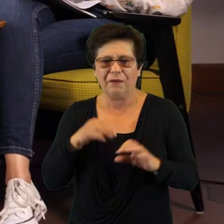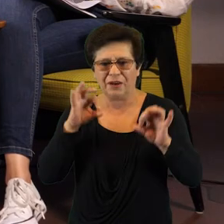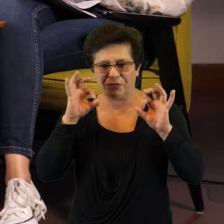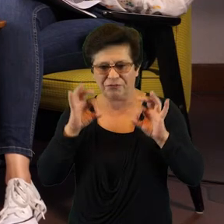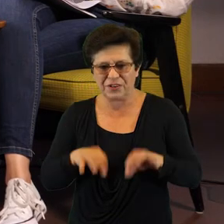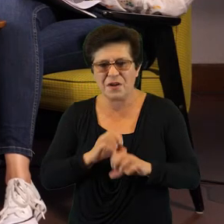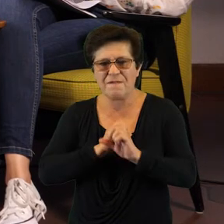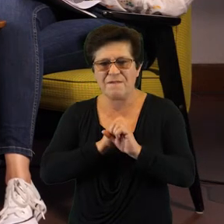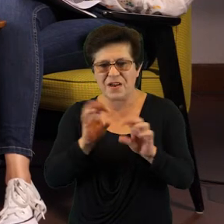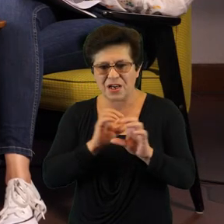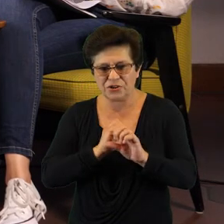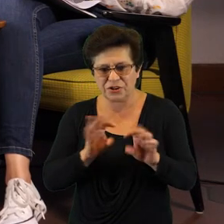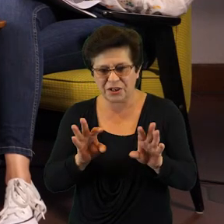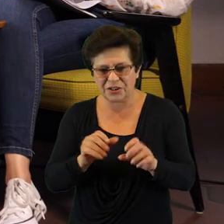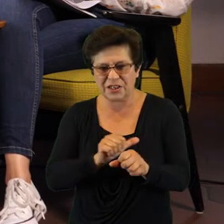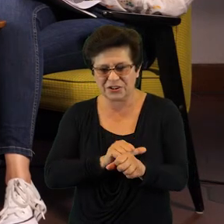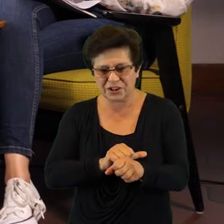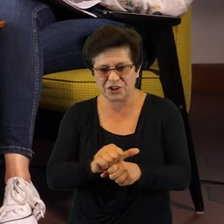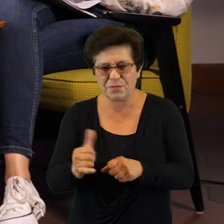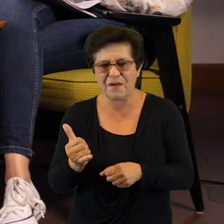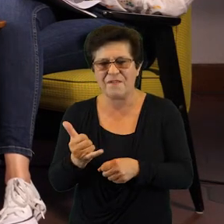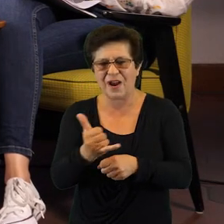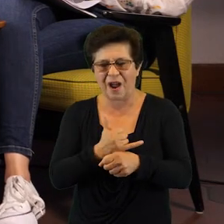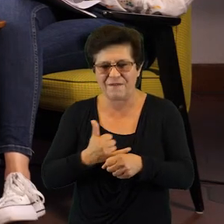że jesteśmy chyba w kawiarni Ziemiańska.